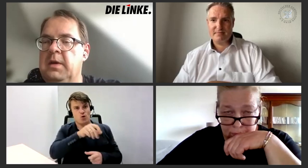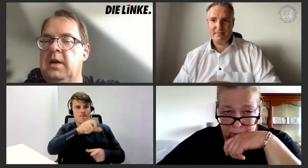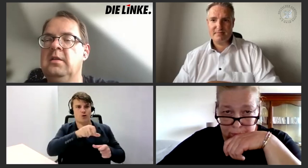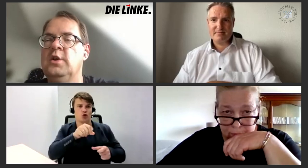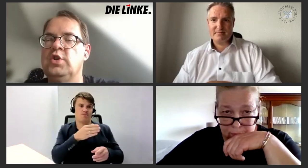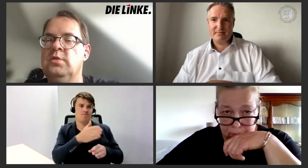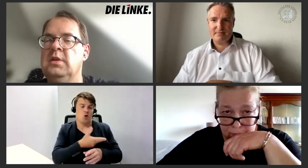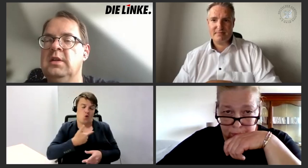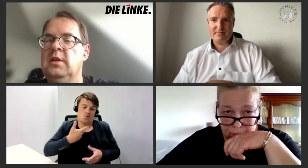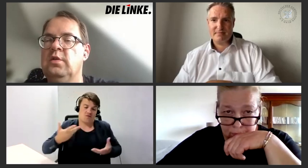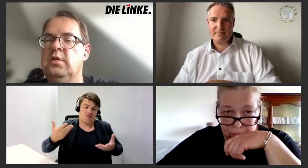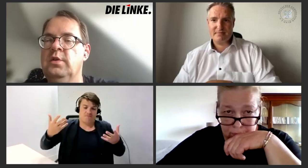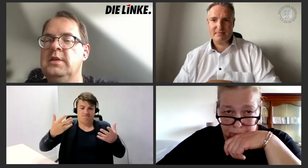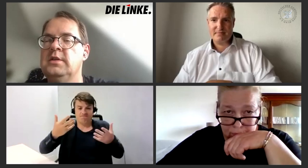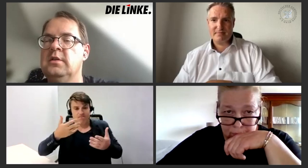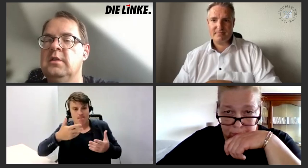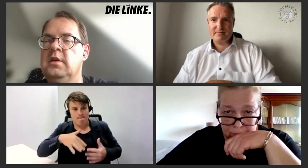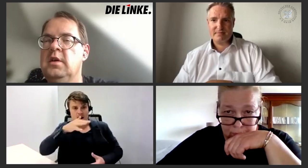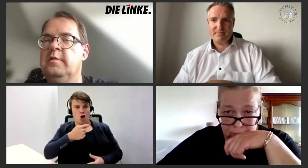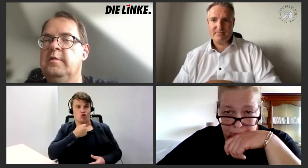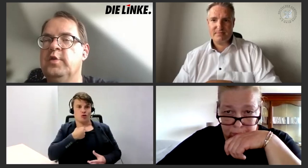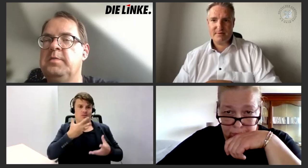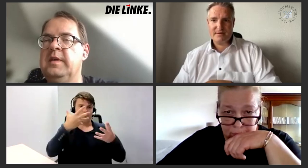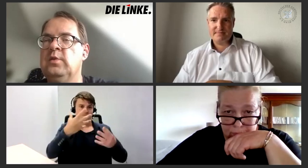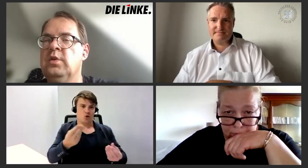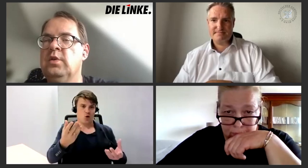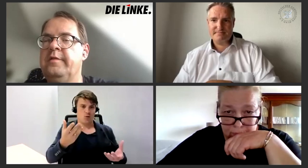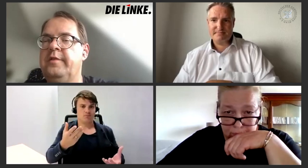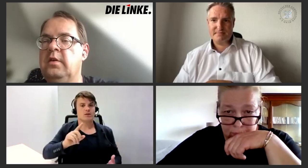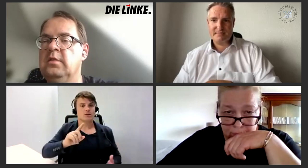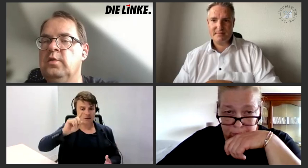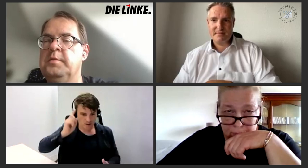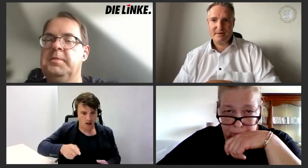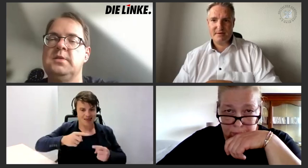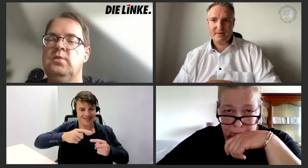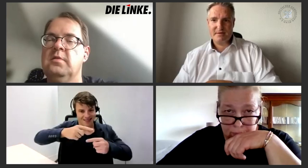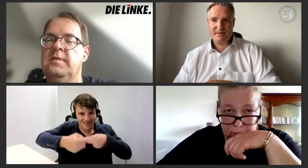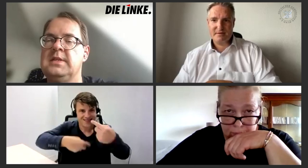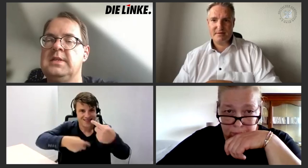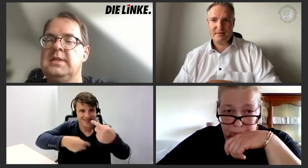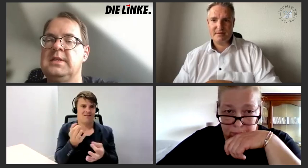mit Behinderungen andere Mehrheiten darstellen und dann auch deutliche Fortbewegungen nach vorne und